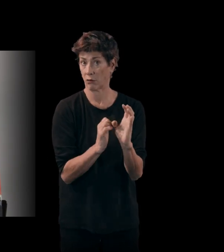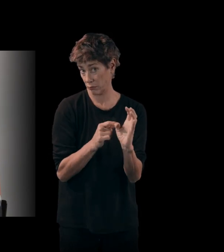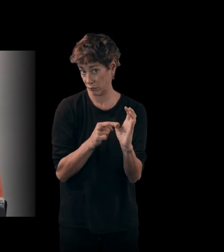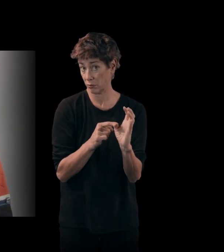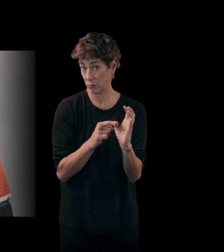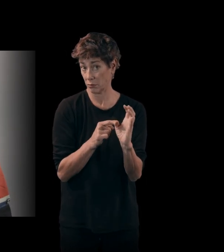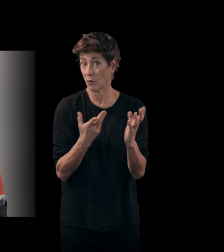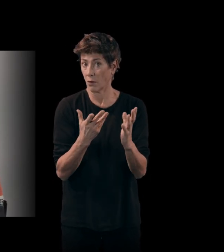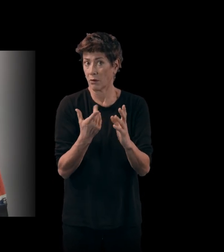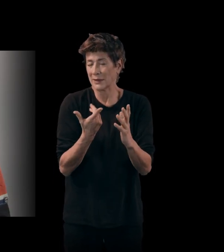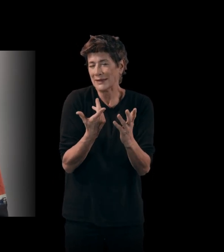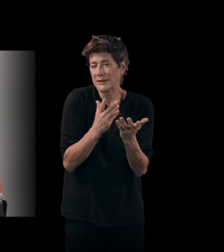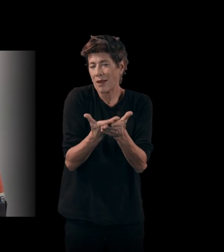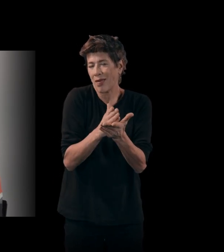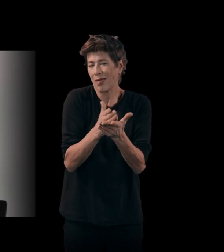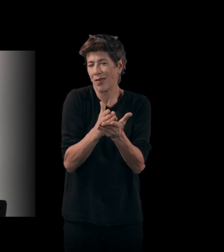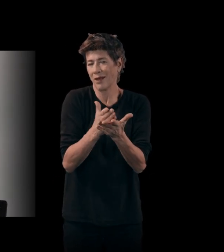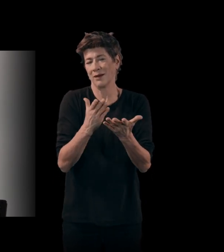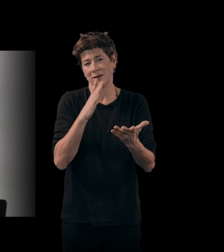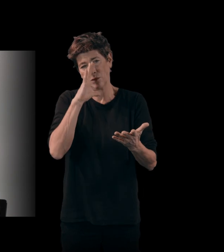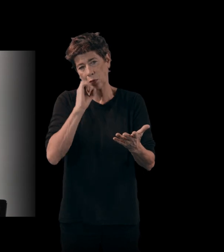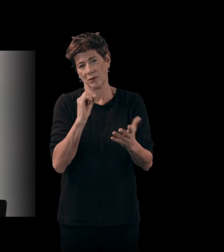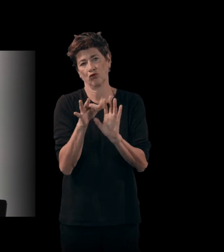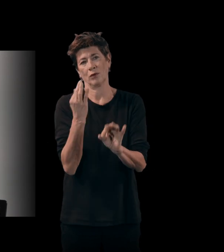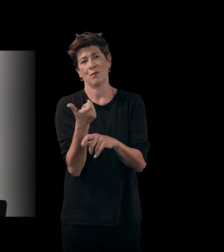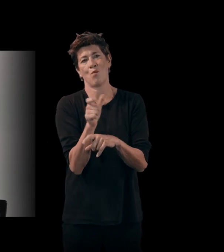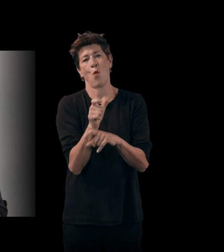bien taillés. Il y a aussi cette ambiguïté. C’est cette dimension.